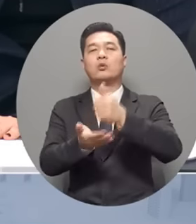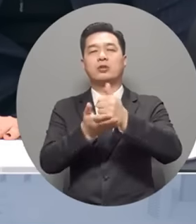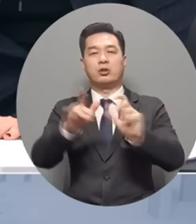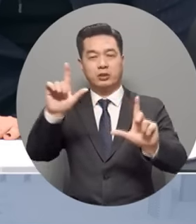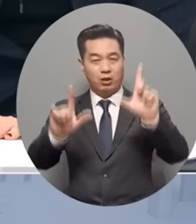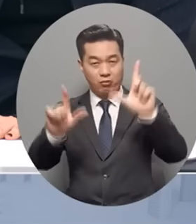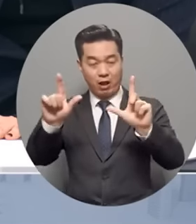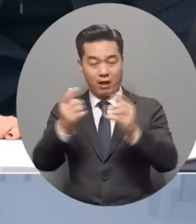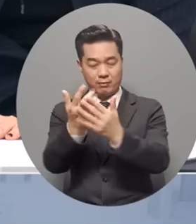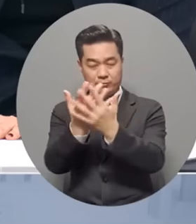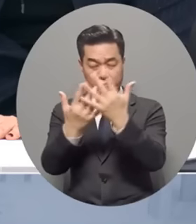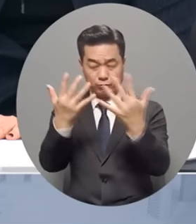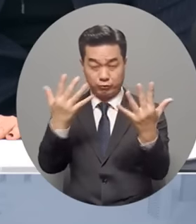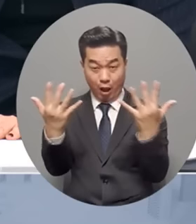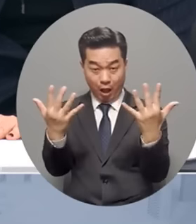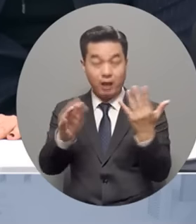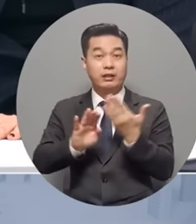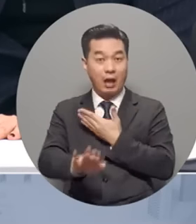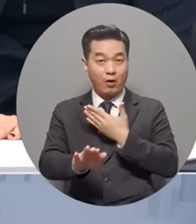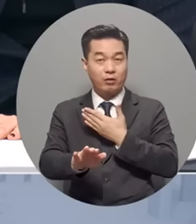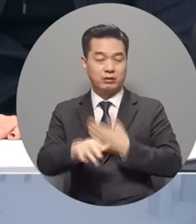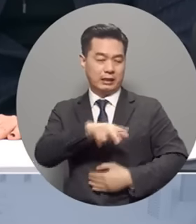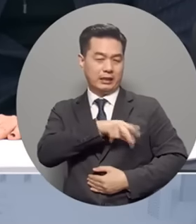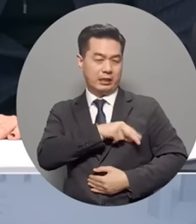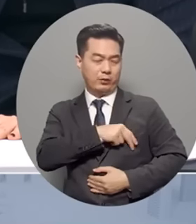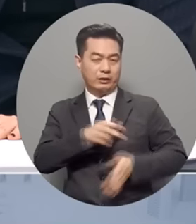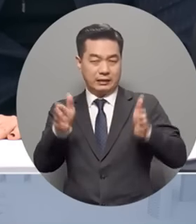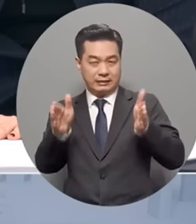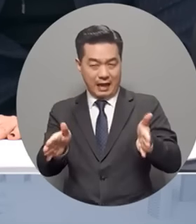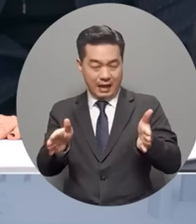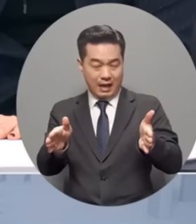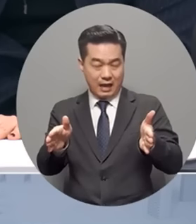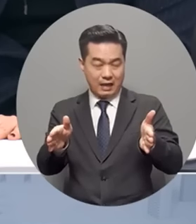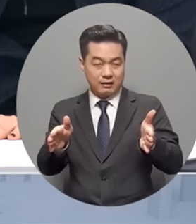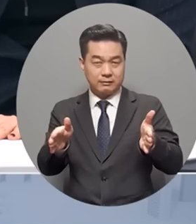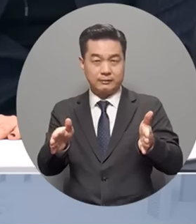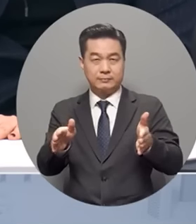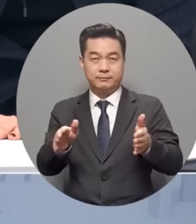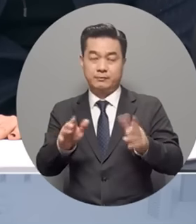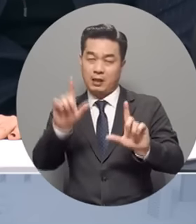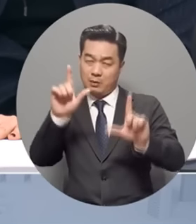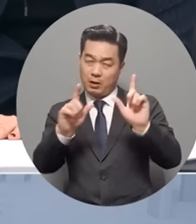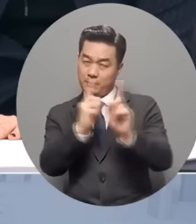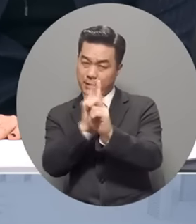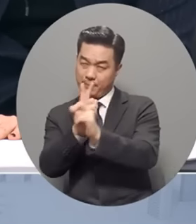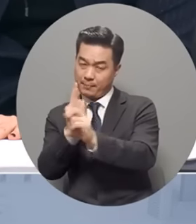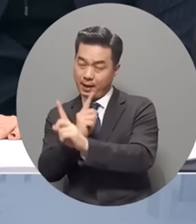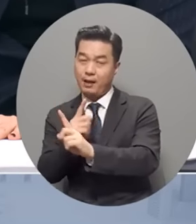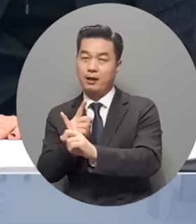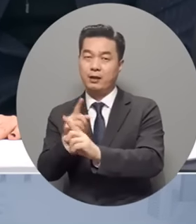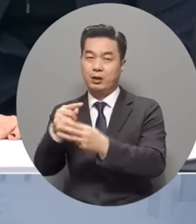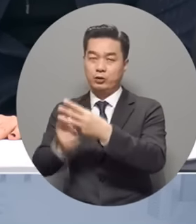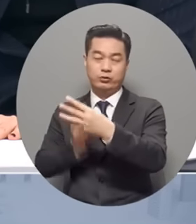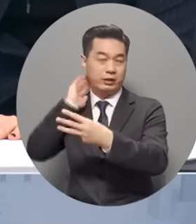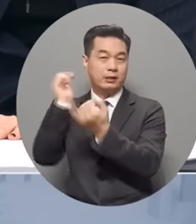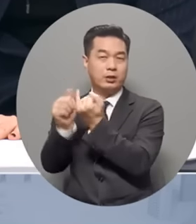따라서 여당의 공천 결과가 윤곽을 드러내고 특히 현역 의원들 간의 희비가